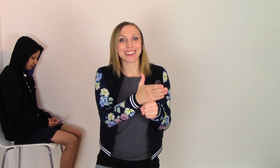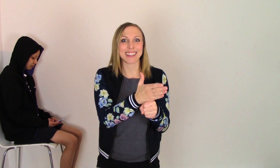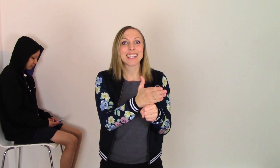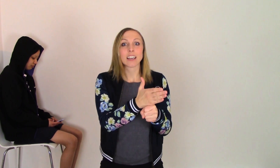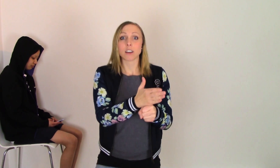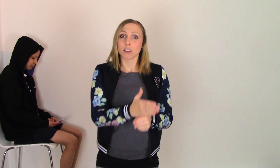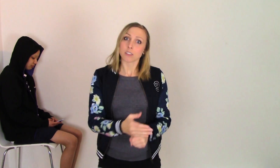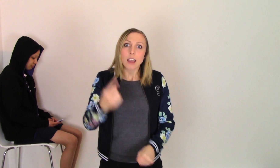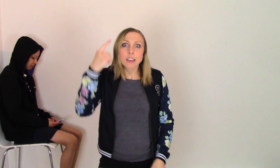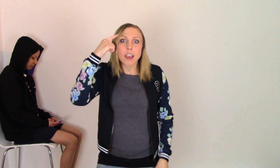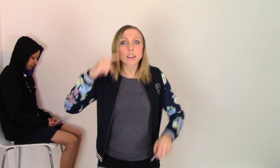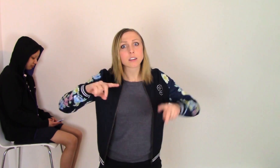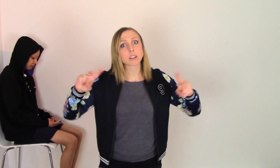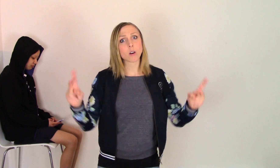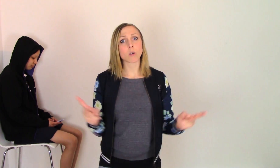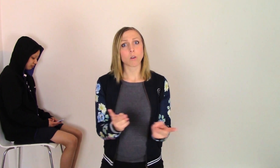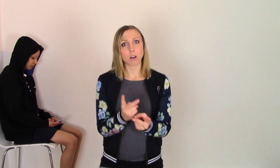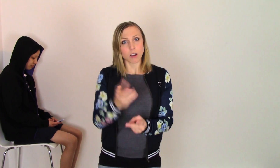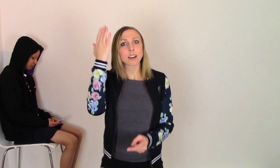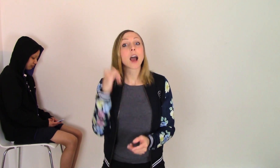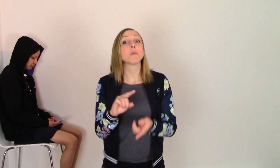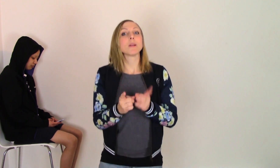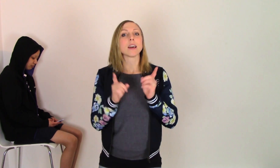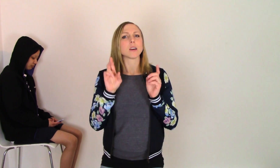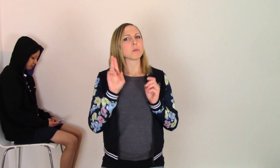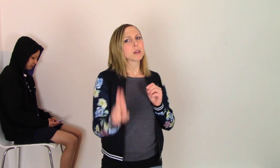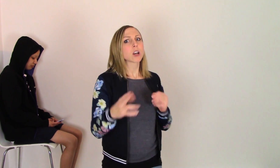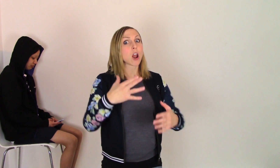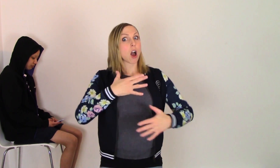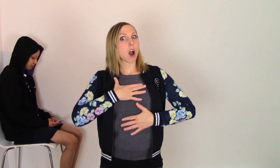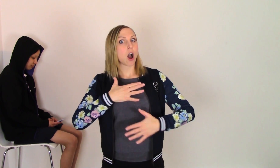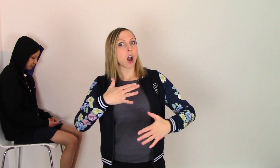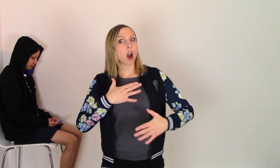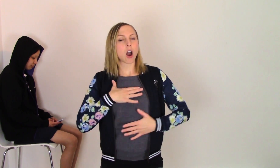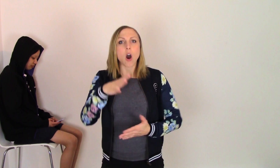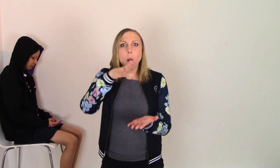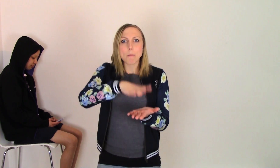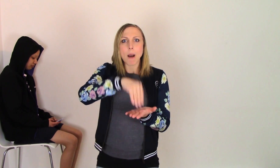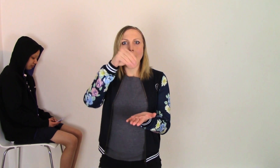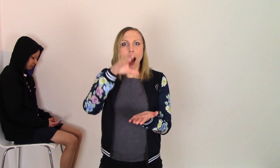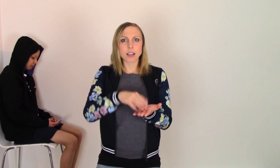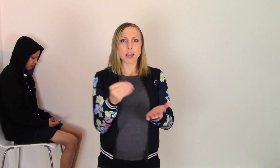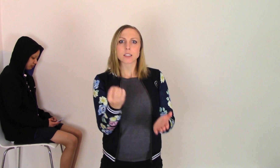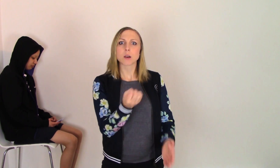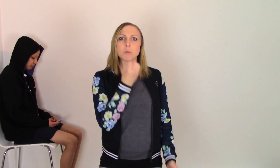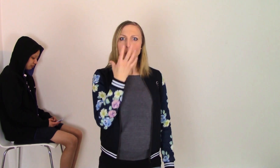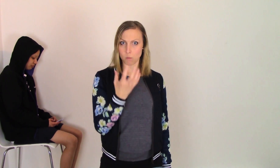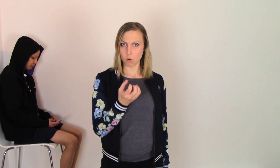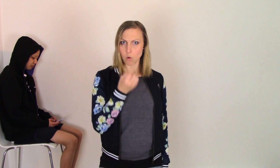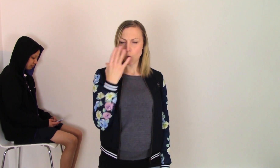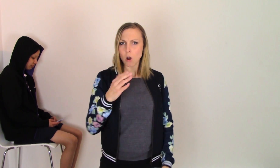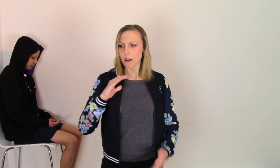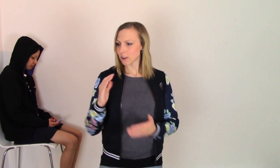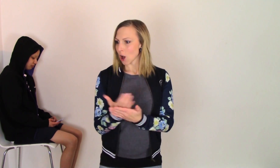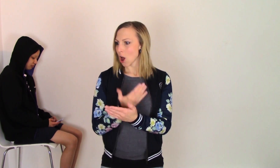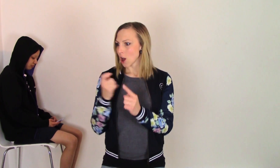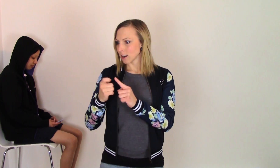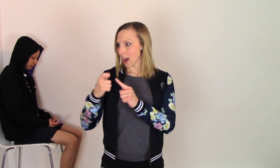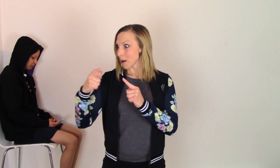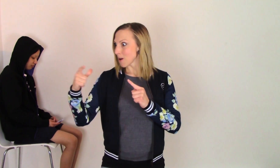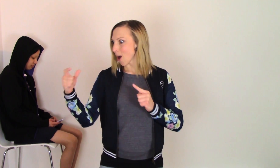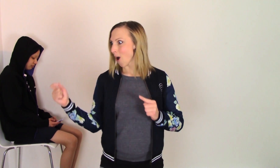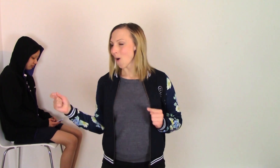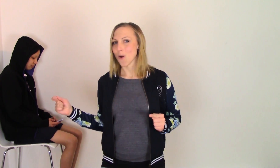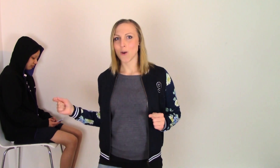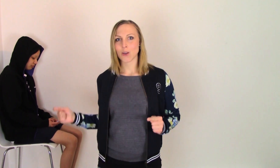Ja, tänk ändå att man kan bli så glad av markens blommor och av gröna blad.